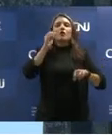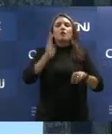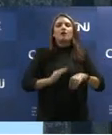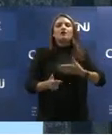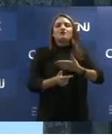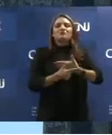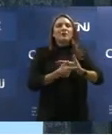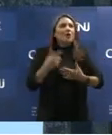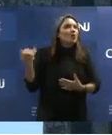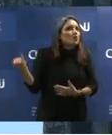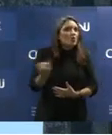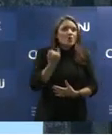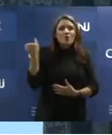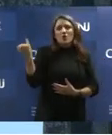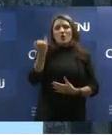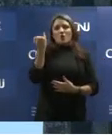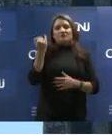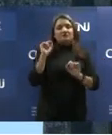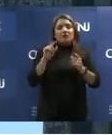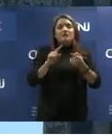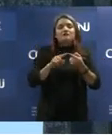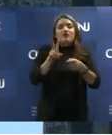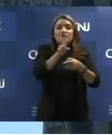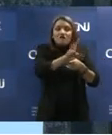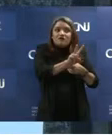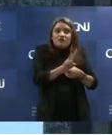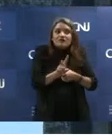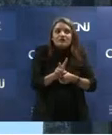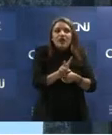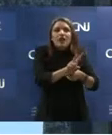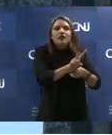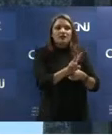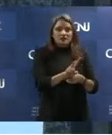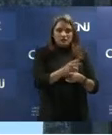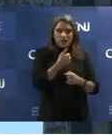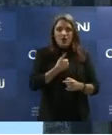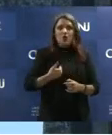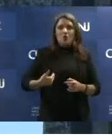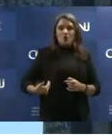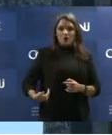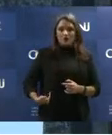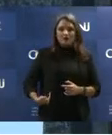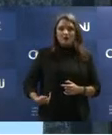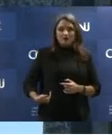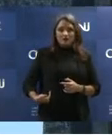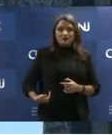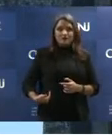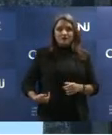de fiscalização do poder público principal mente dando luz